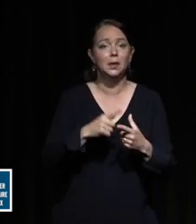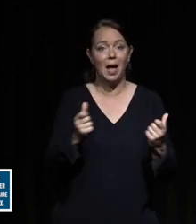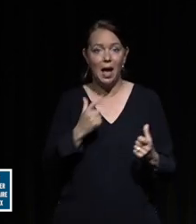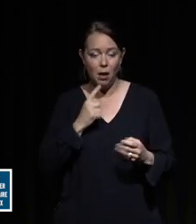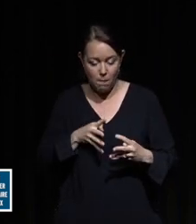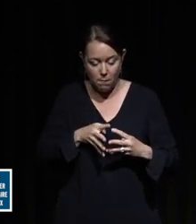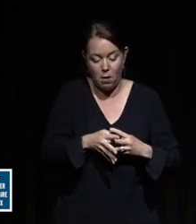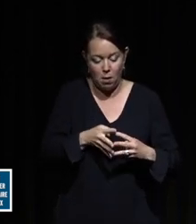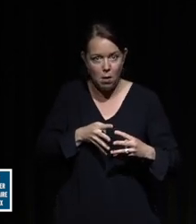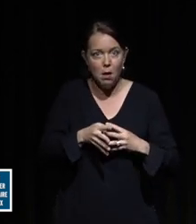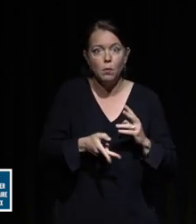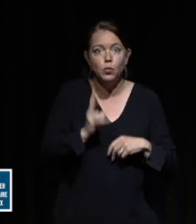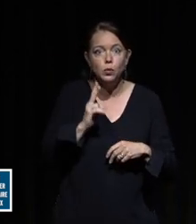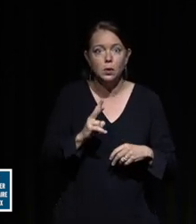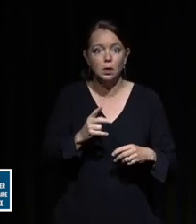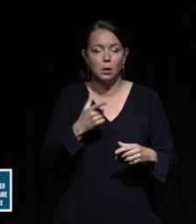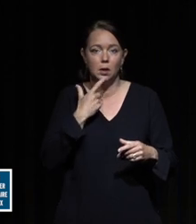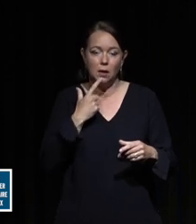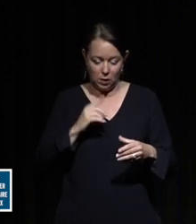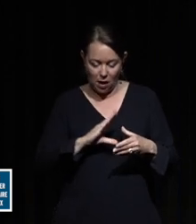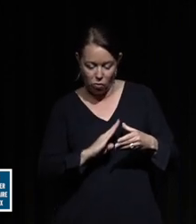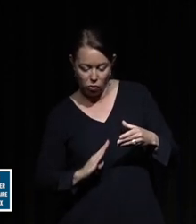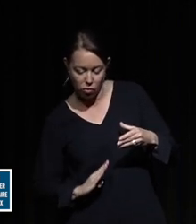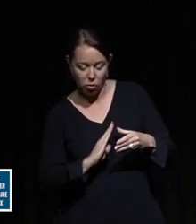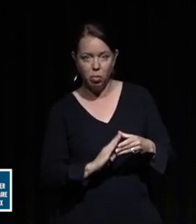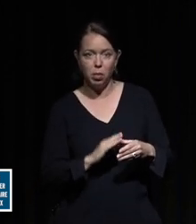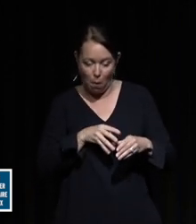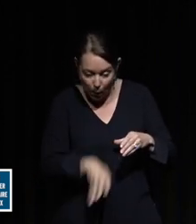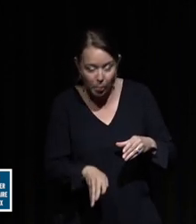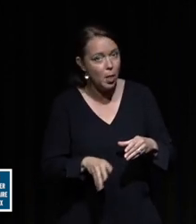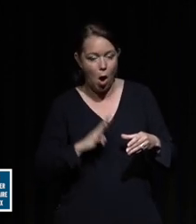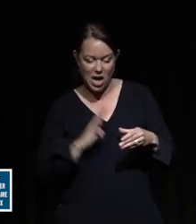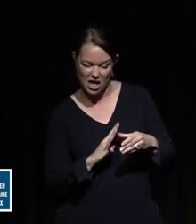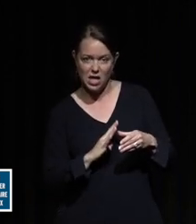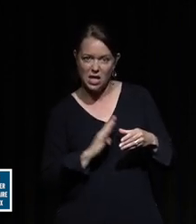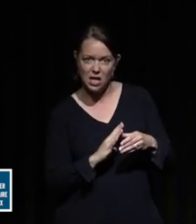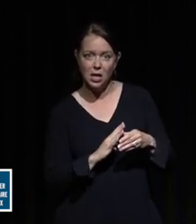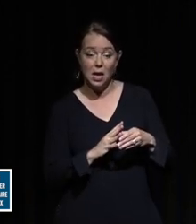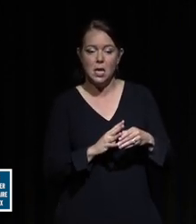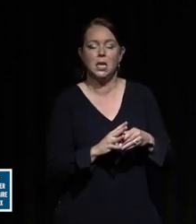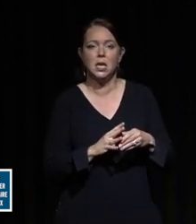permet à ces implants d'endométriose d'adhérer et ensuite si je mets des graines de gazon et qu'en